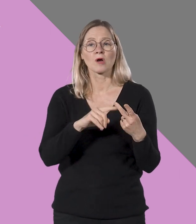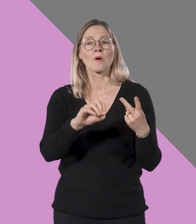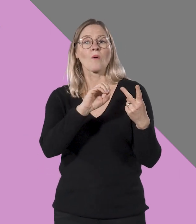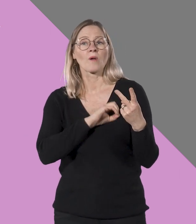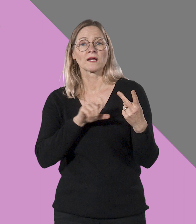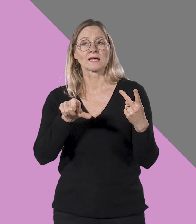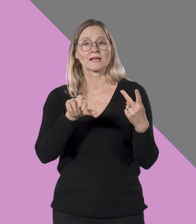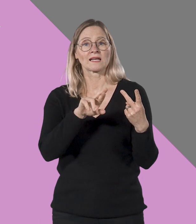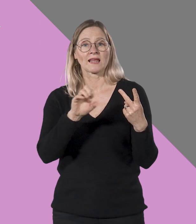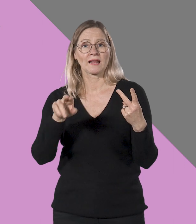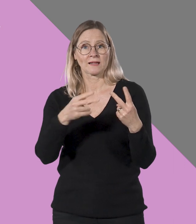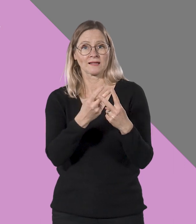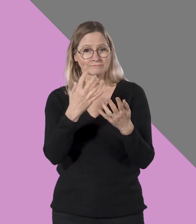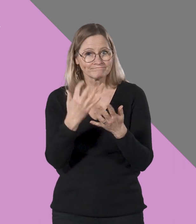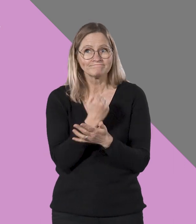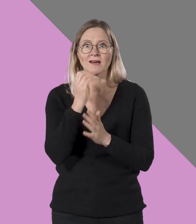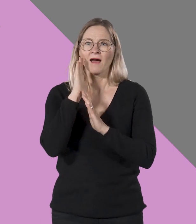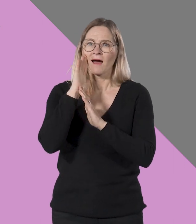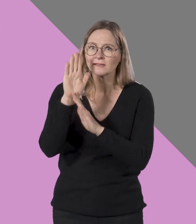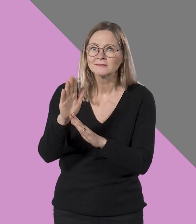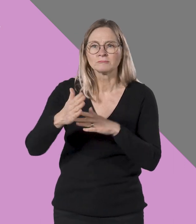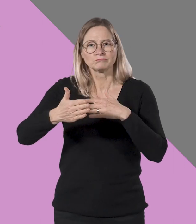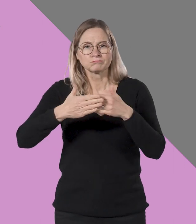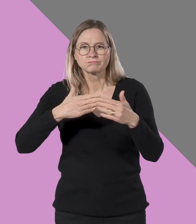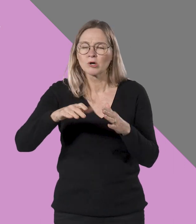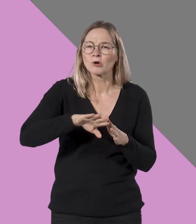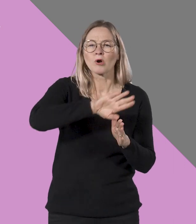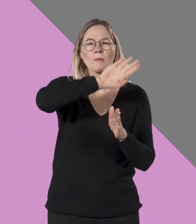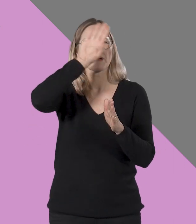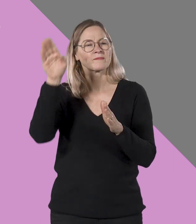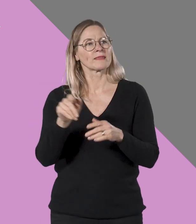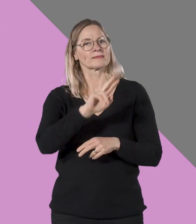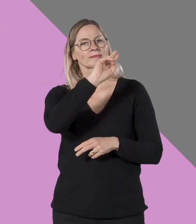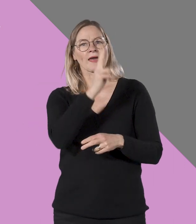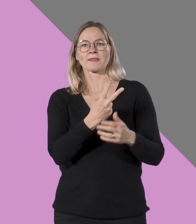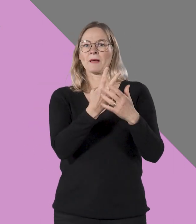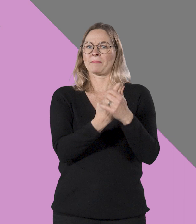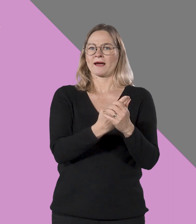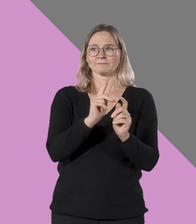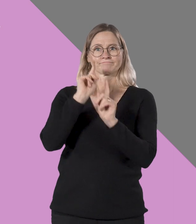ja Olga Green saivat asua ja työskennellä täysipäiväisenä taiteilijaparina -